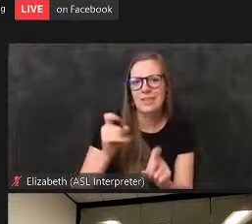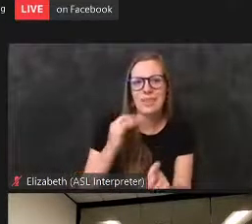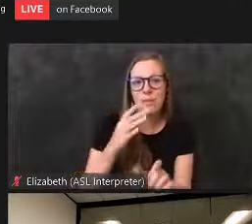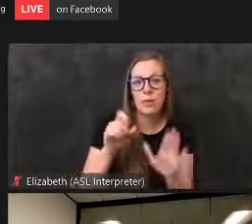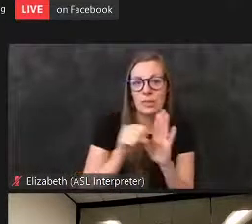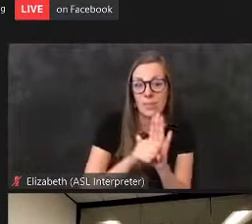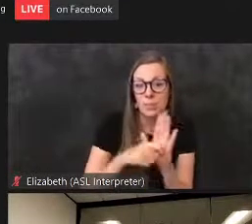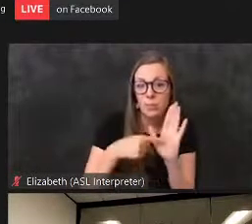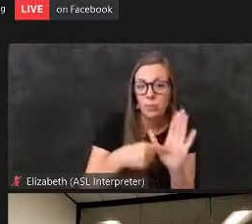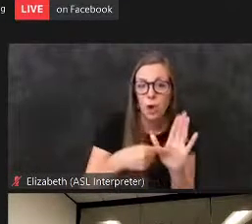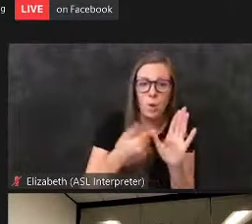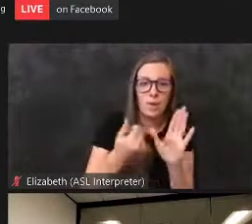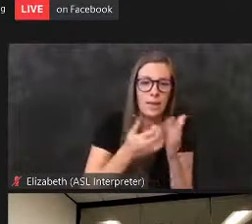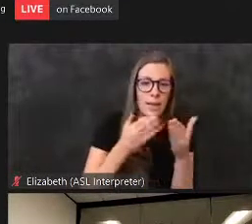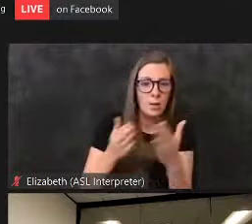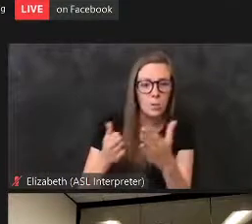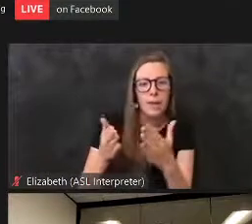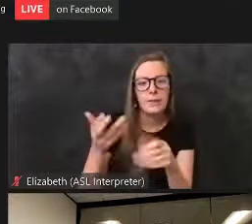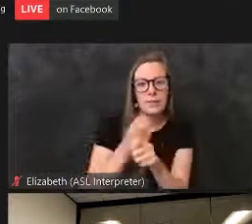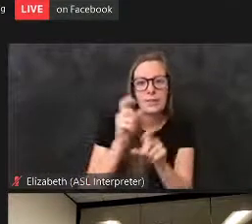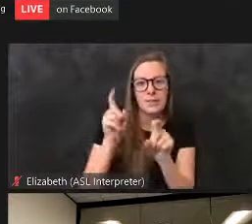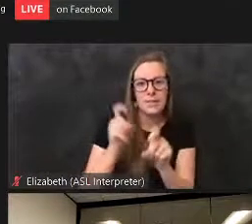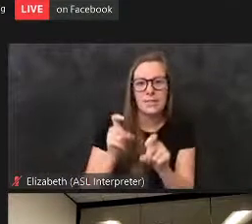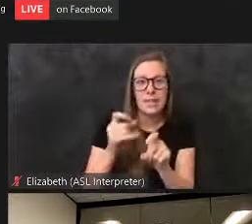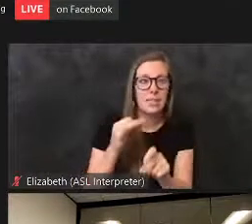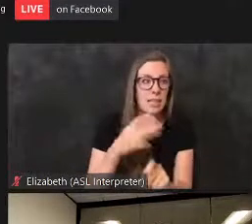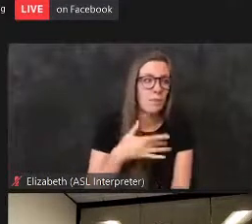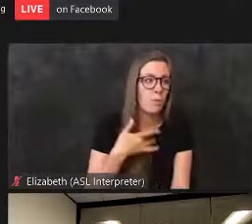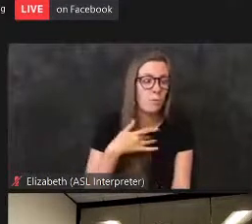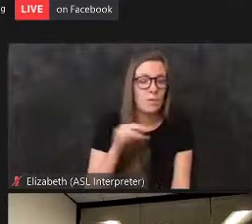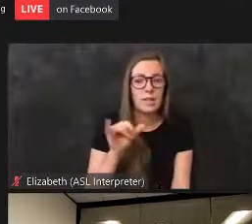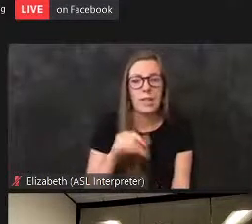Por favor hagan sus pruebas si son asintomáticos o si tienen algún síntoma.